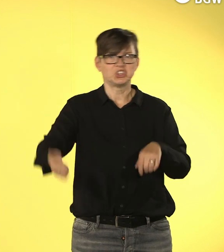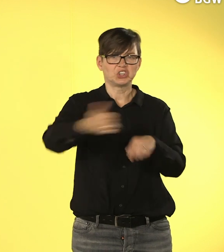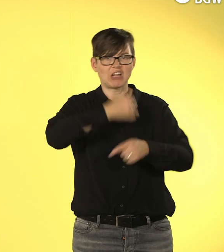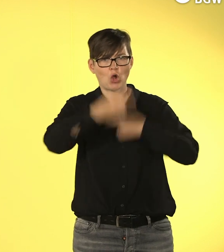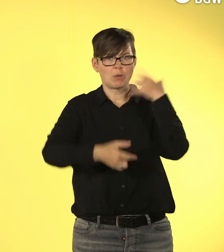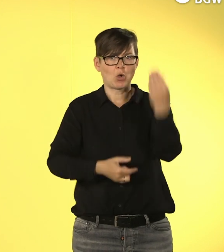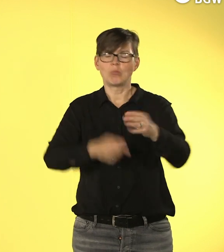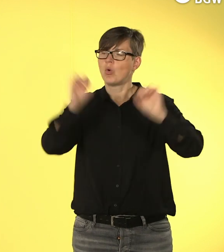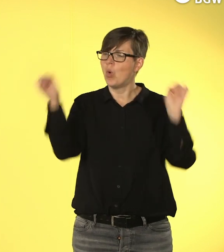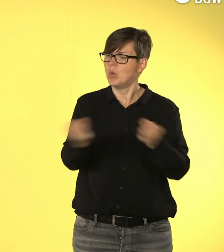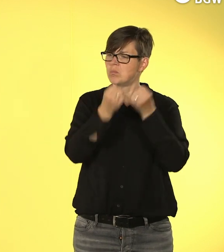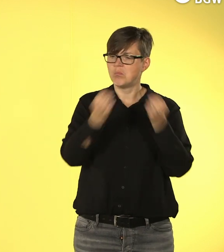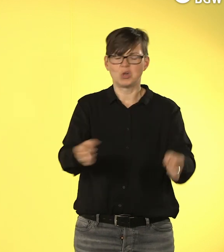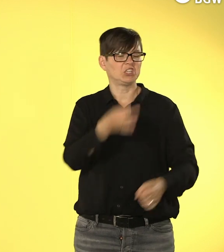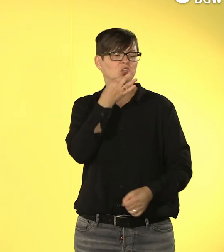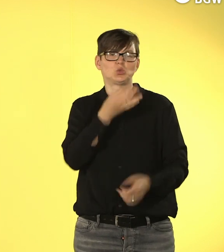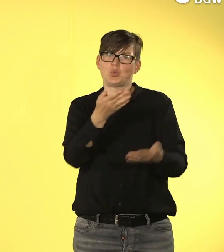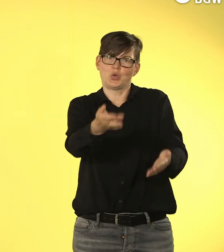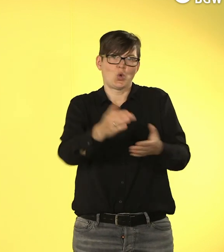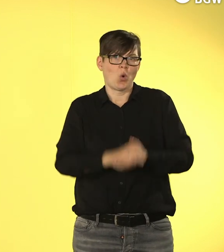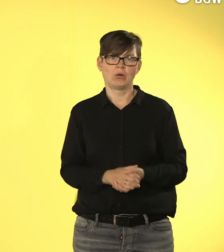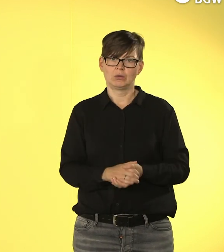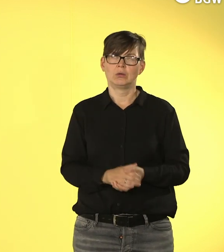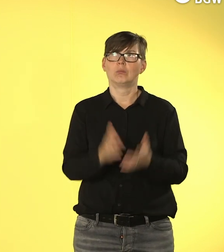Davon bin ich ganz weit entfernt.